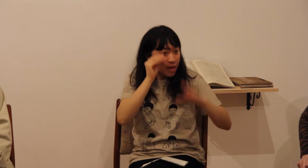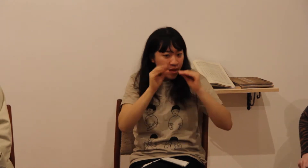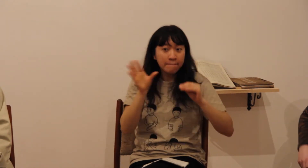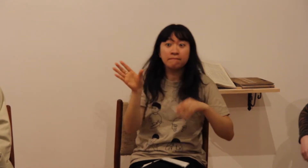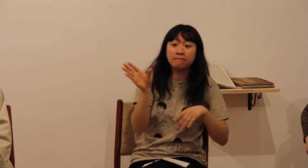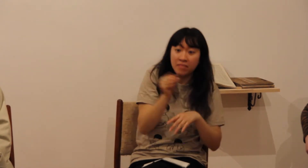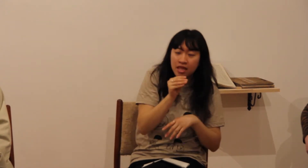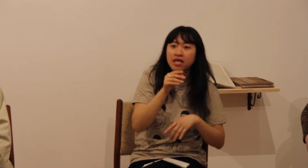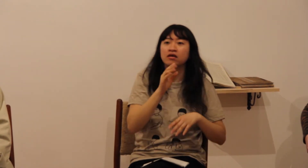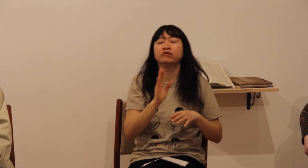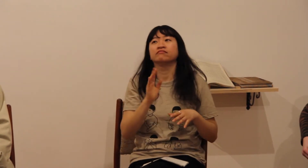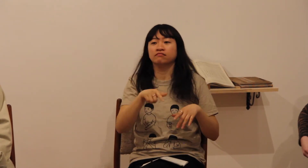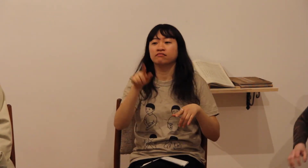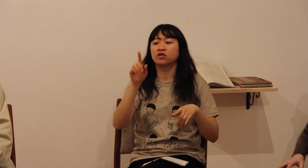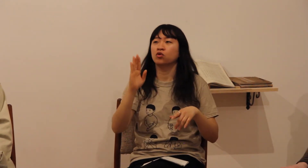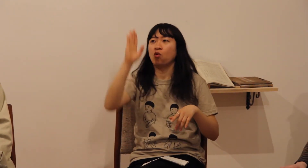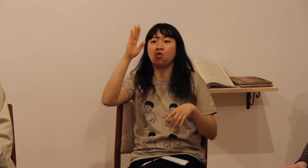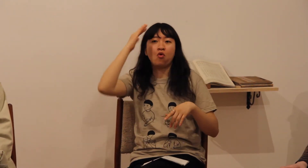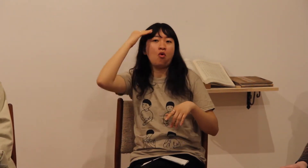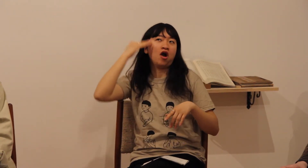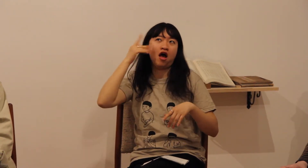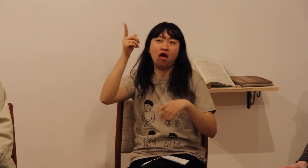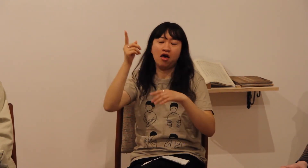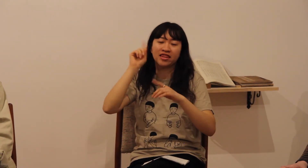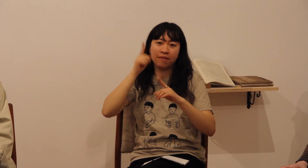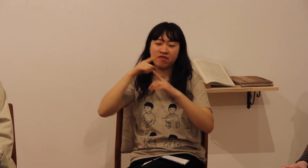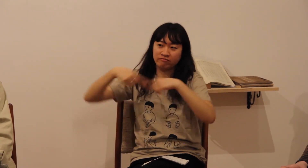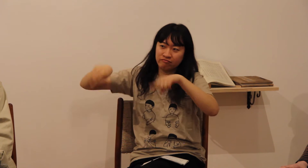Für mich ist die deutsche Kultur sehr interessant und auch interessant kennenzulernen.